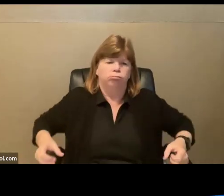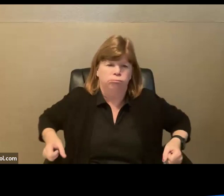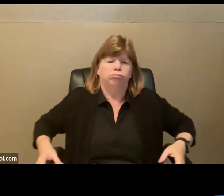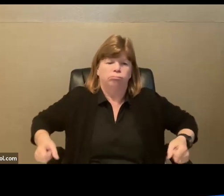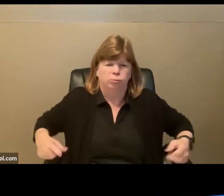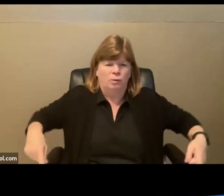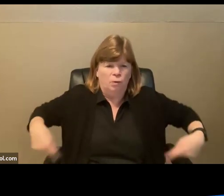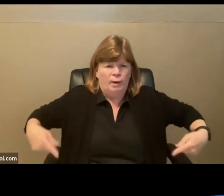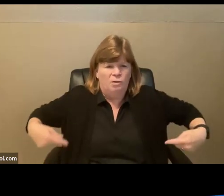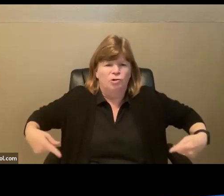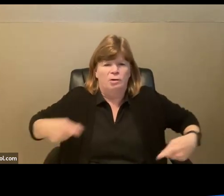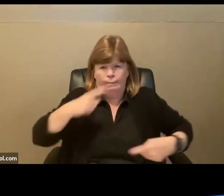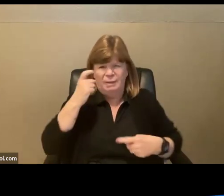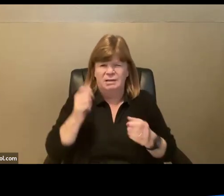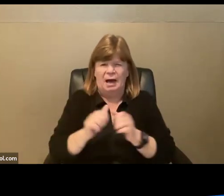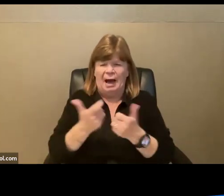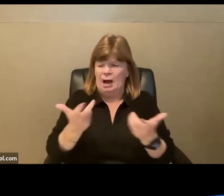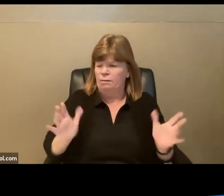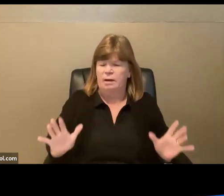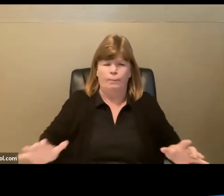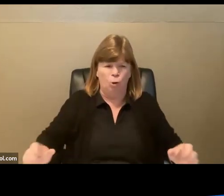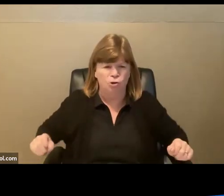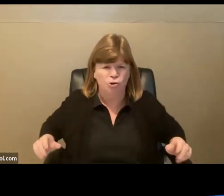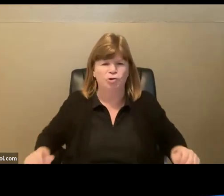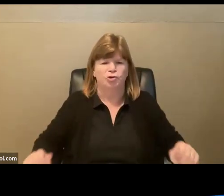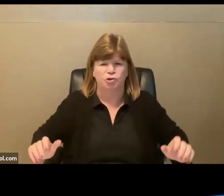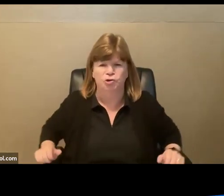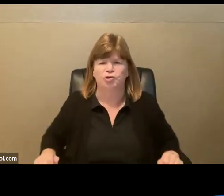forma en que empujan la silla. Están empujando sus ruedas allí dentro.